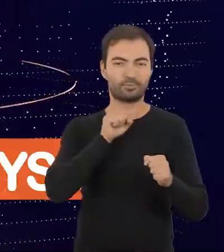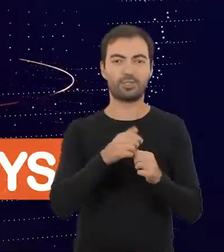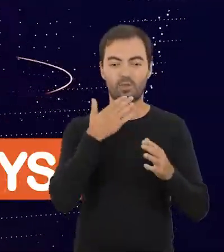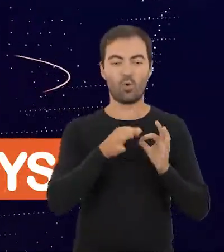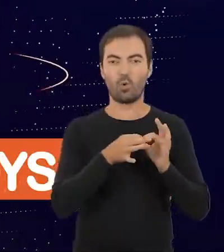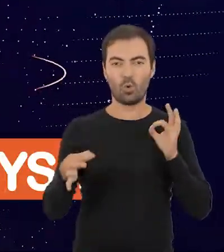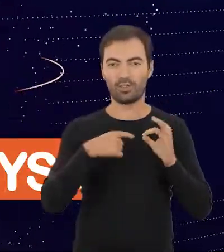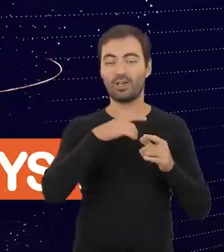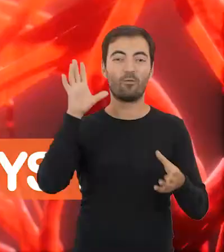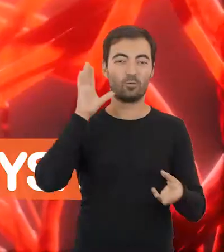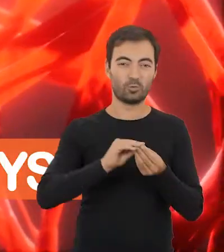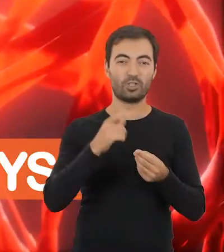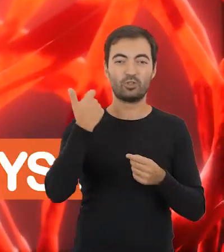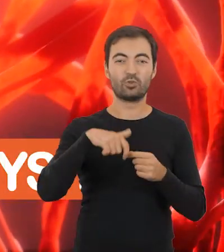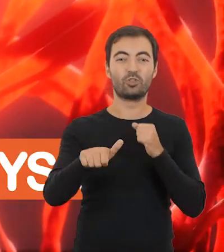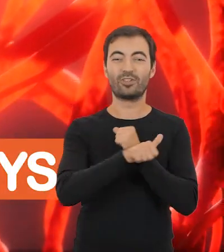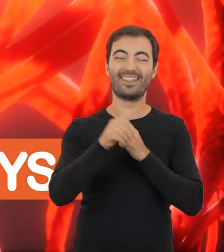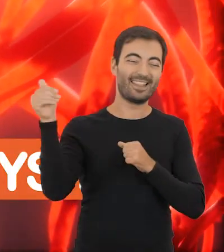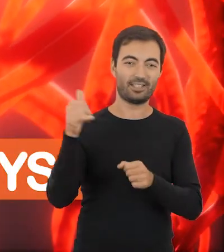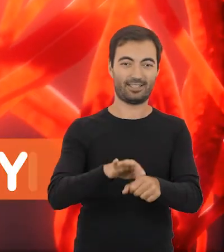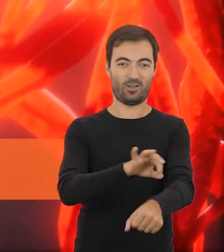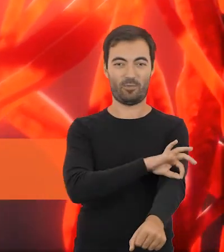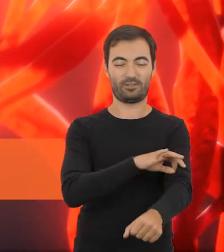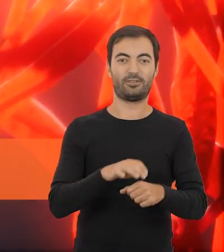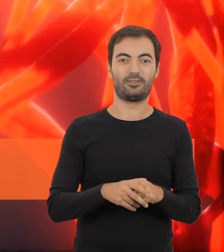czyli o długości kilkukrotnie większej niż długość równika,